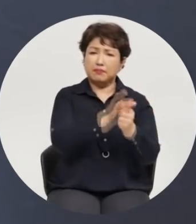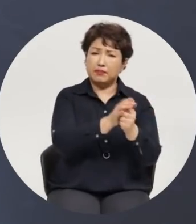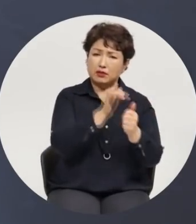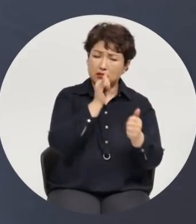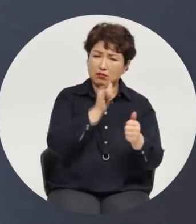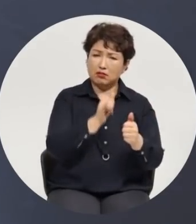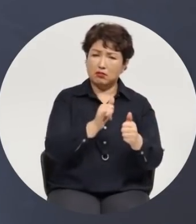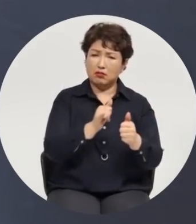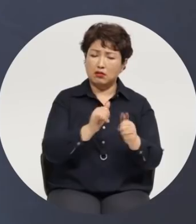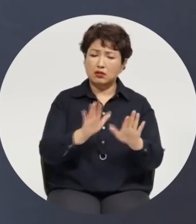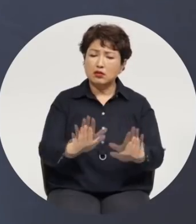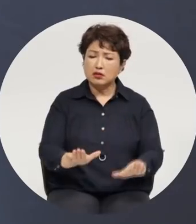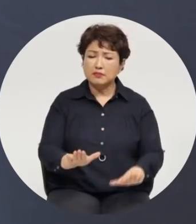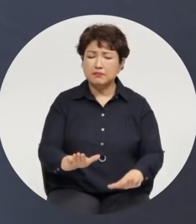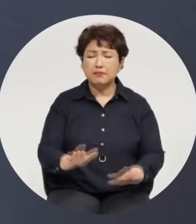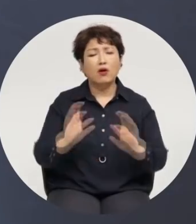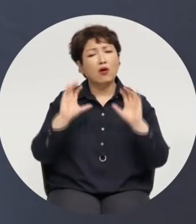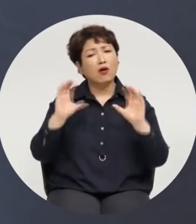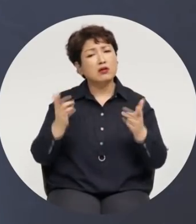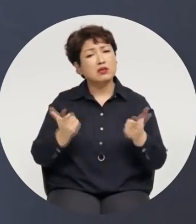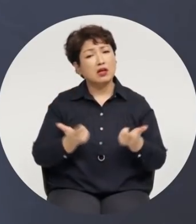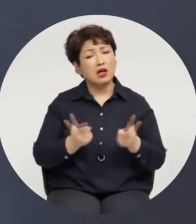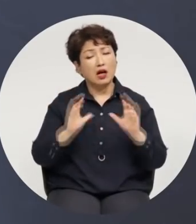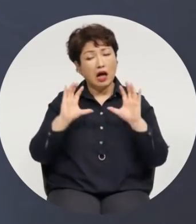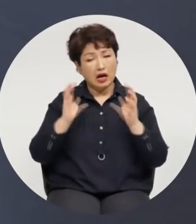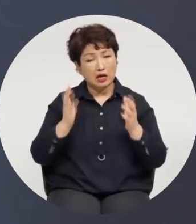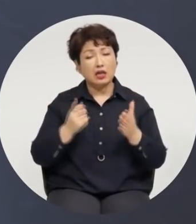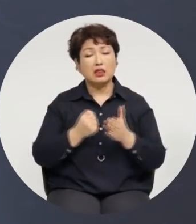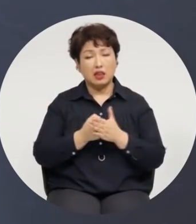그런 것은 다 부모의 책임입니다